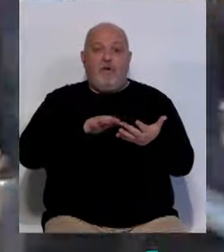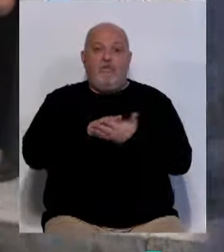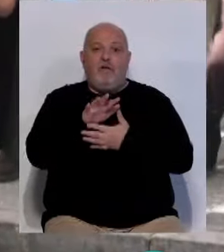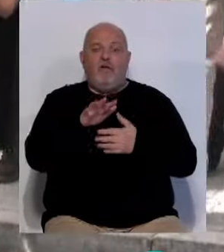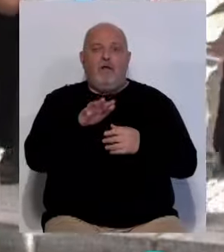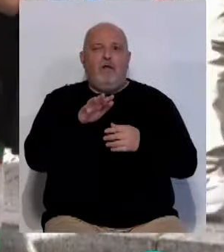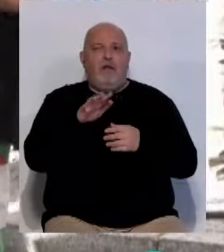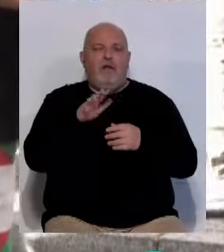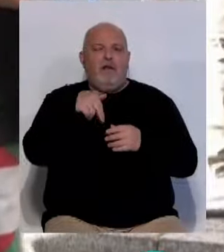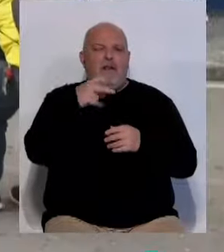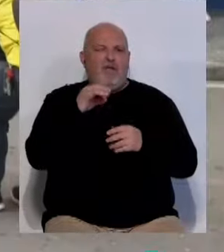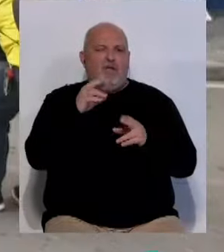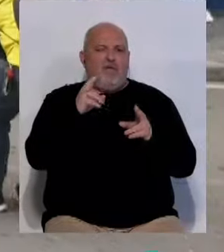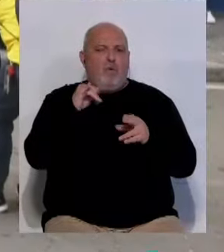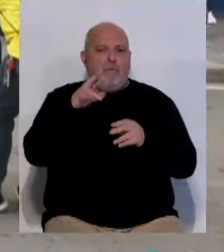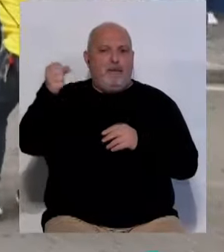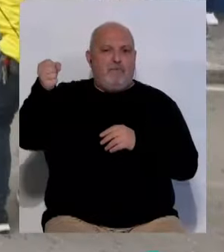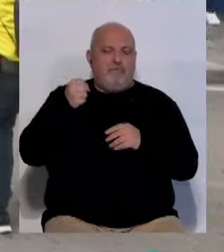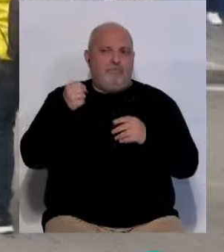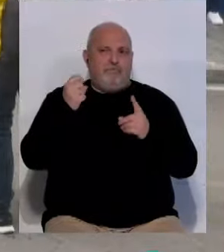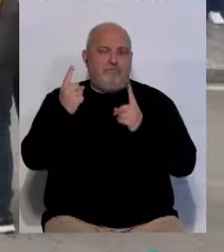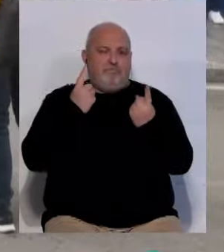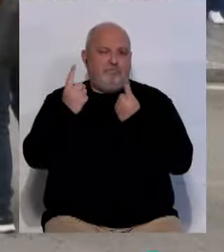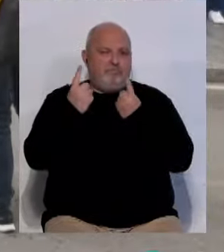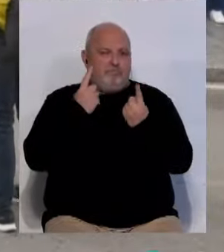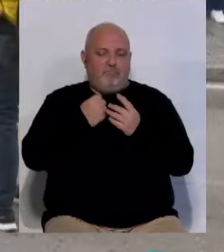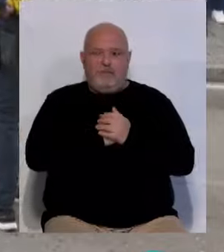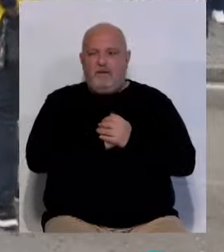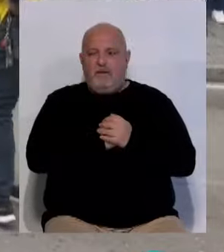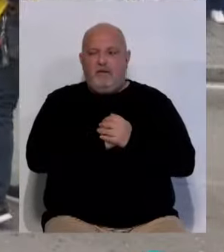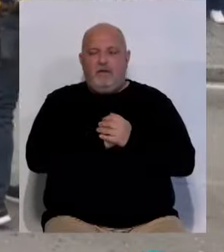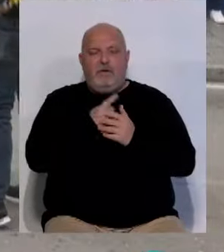resido a negredo en motor prácticamente nos quedamos como dice traemos un futbolista para